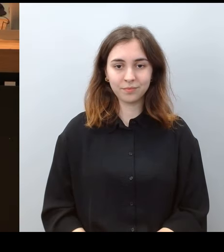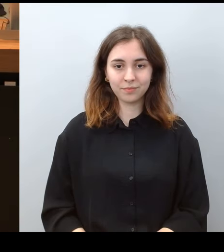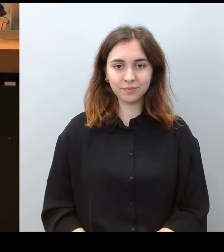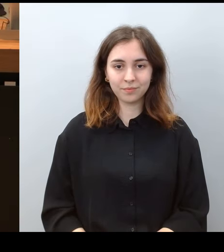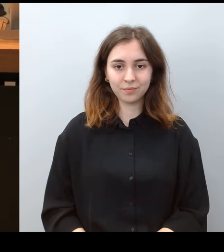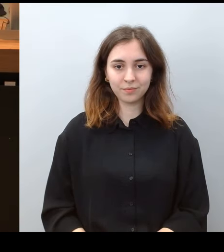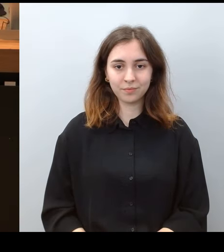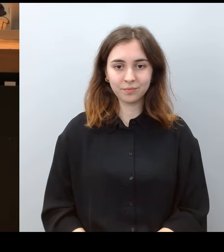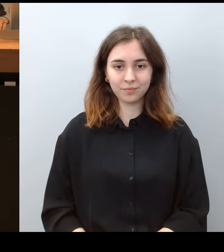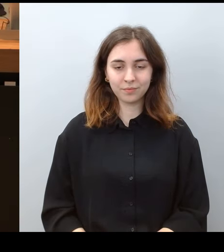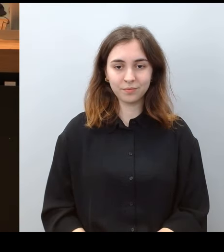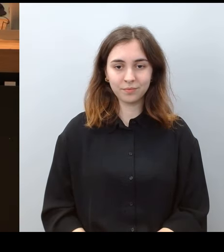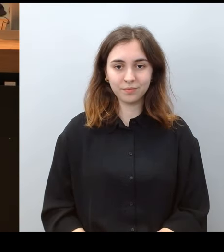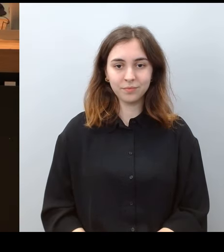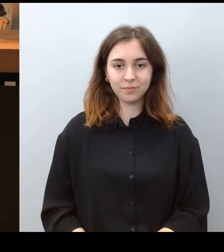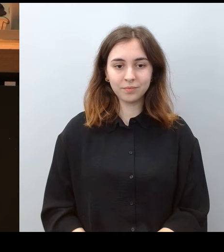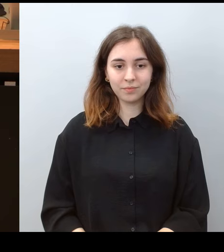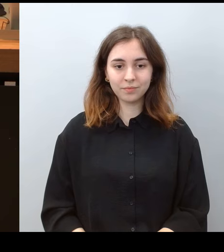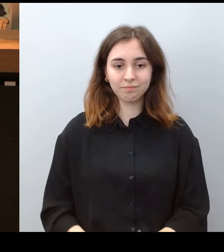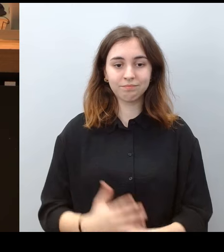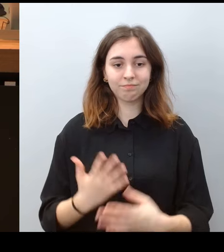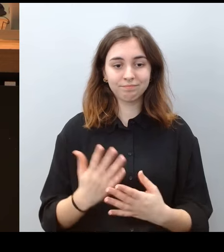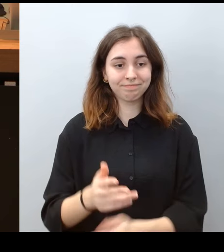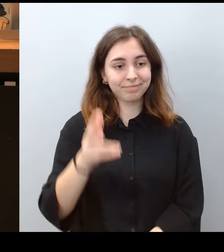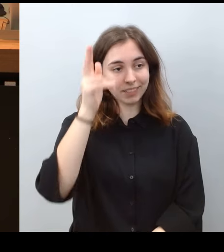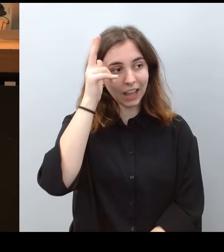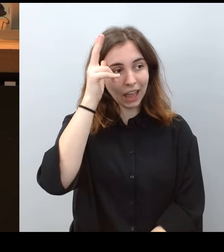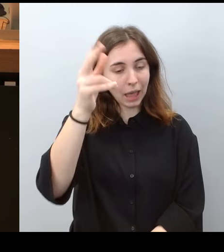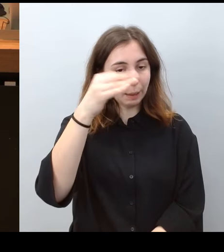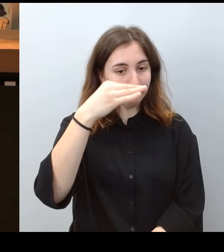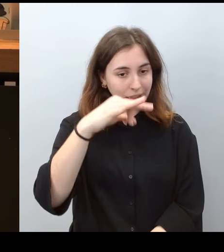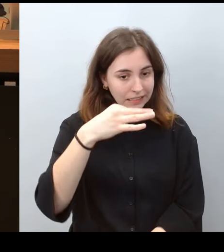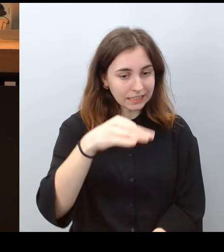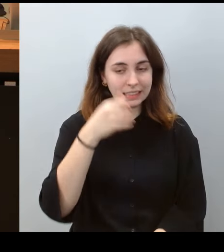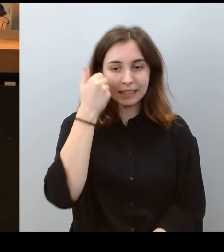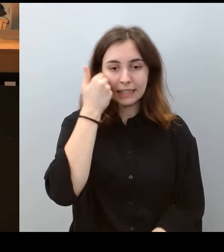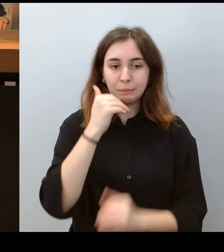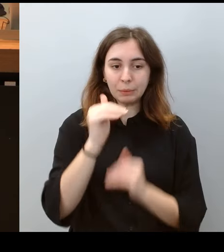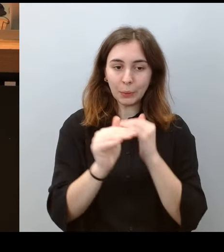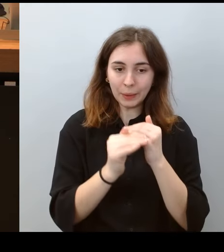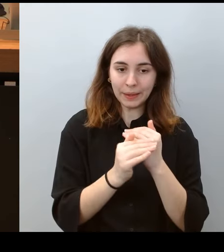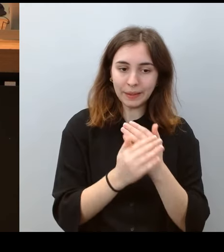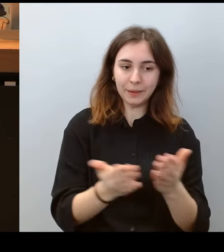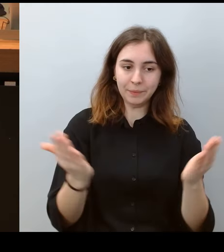Herr Präsident! Liebe Kolleginnen und Kollegen Der Antrag der Grünen ist richtig und wichtig.